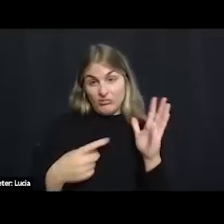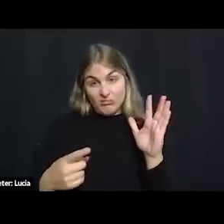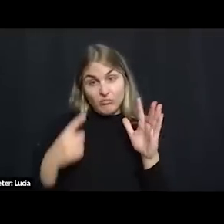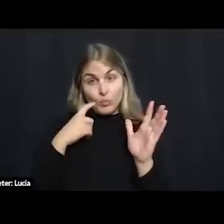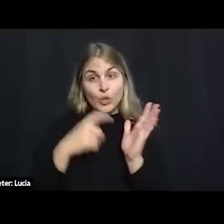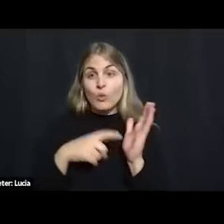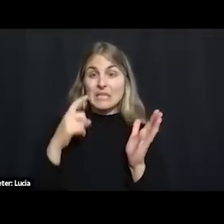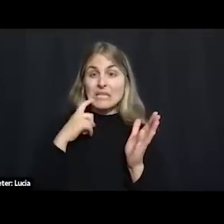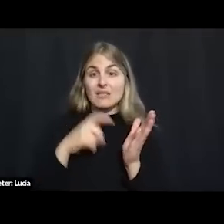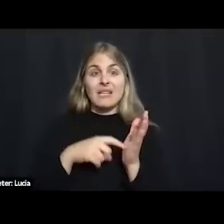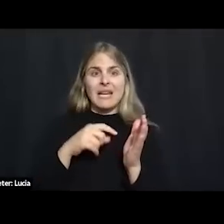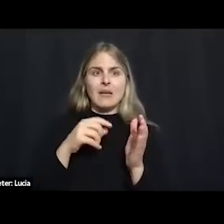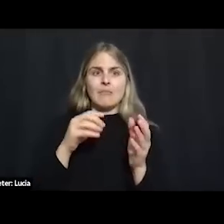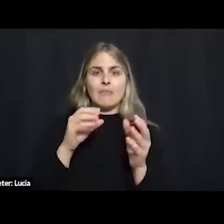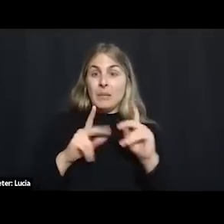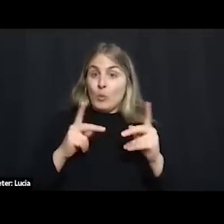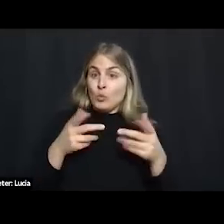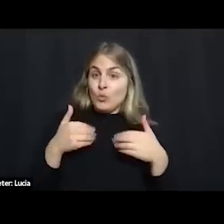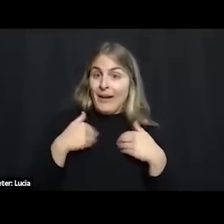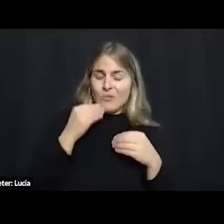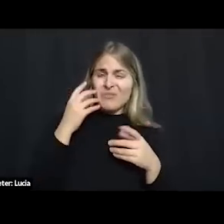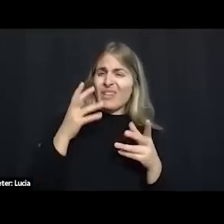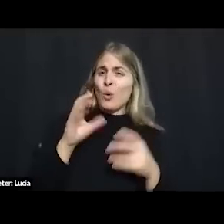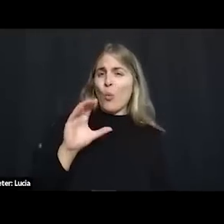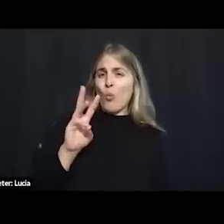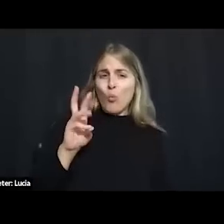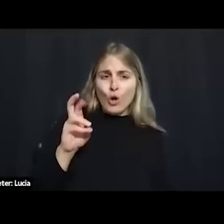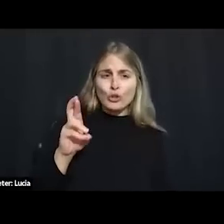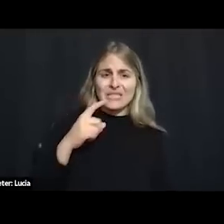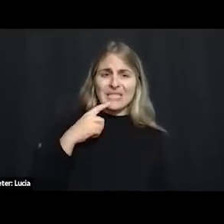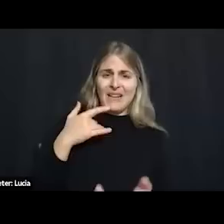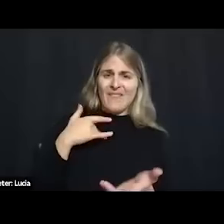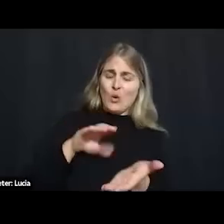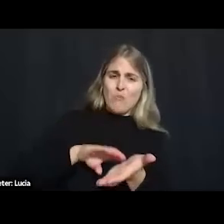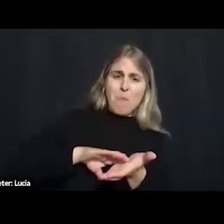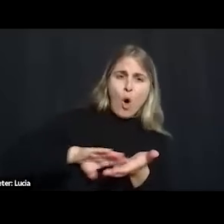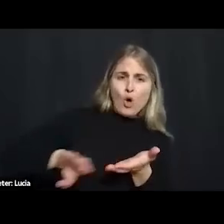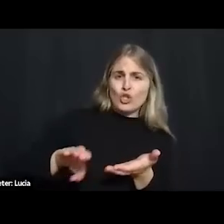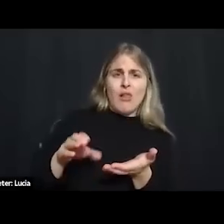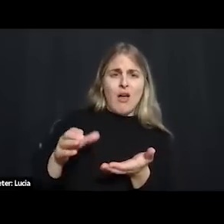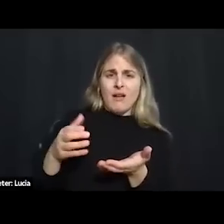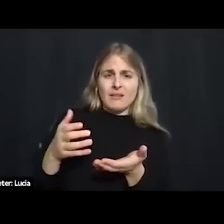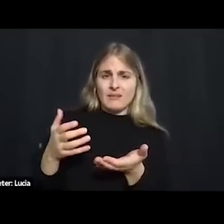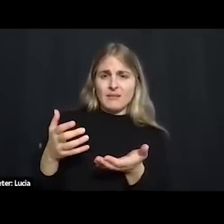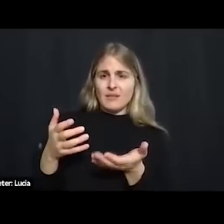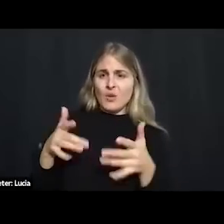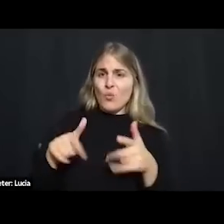Walker dijo que aún se sentía marginado y juzgado debido a cómo se presentaba cuando pasaba tiempo en el centro de su ciudad.